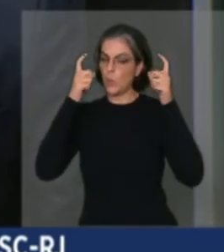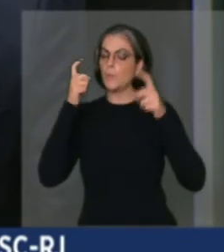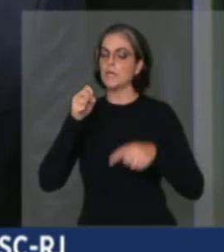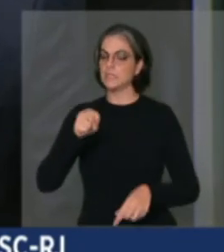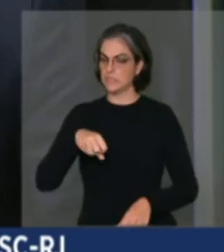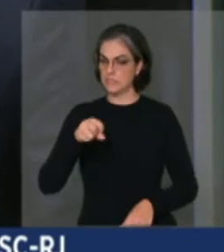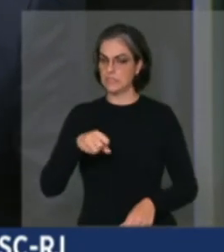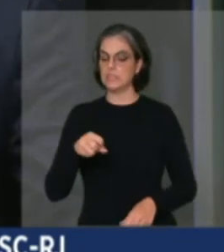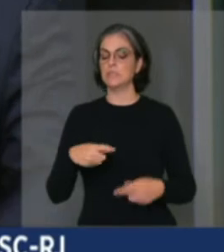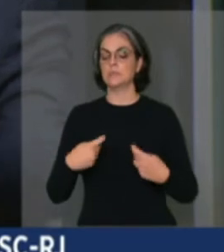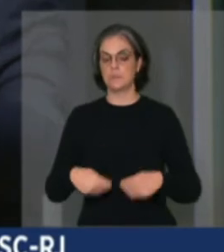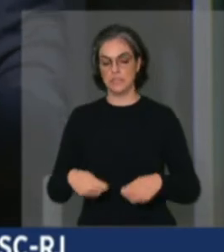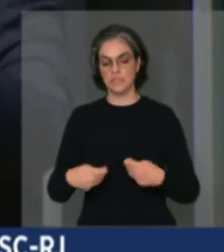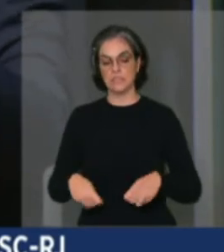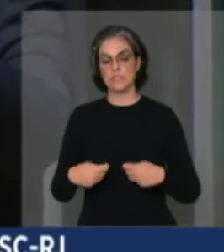PRECISAM... POR QUE AS FORÇAS ARMADAS NÃO IRÃO PERMITIR,